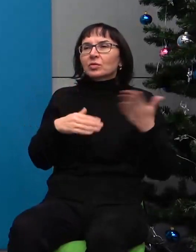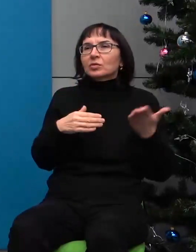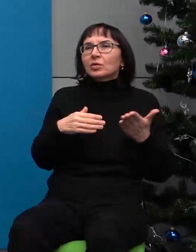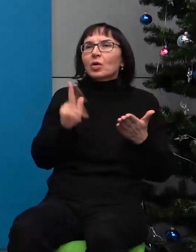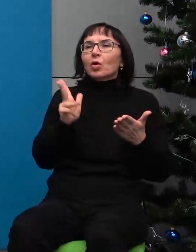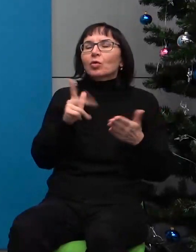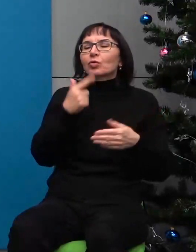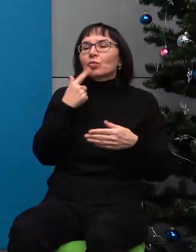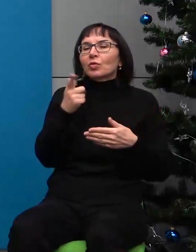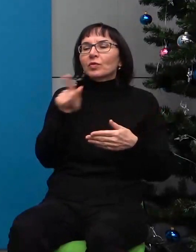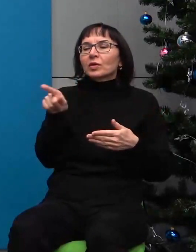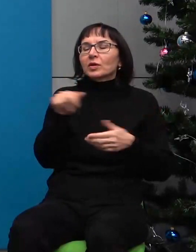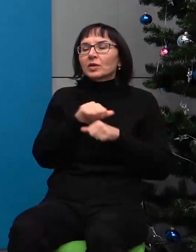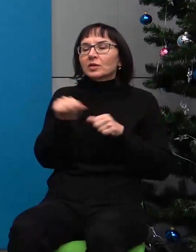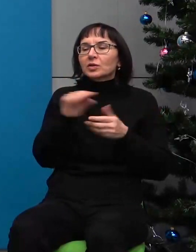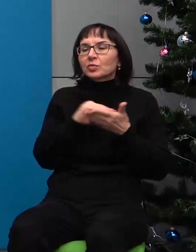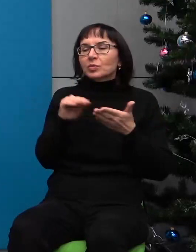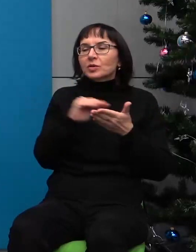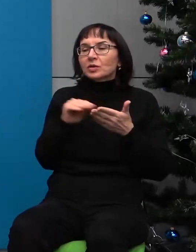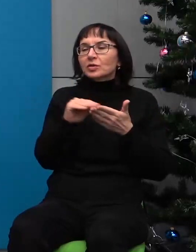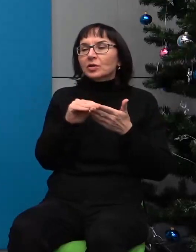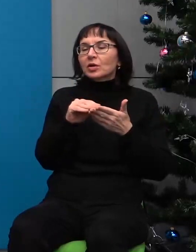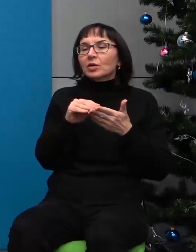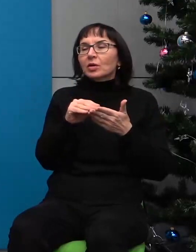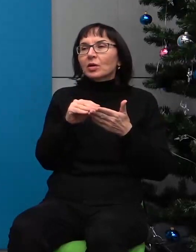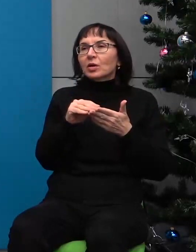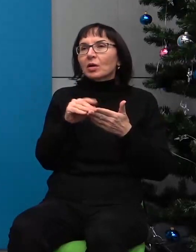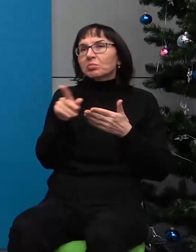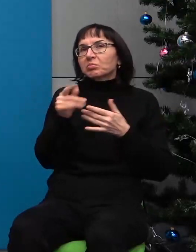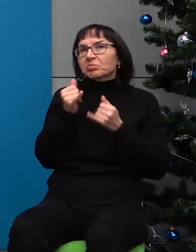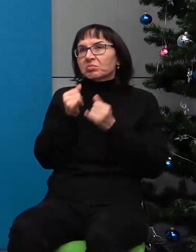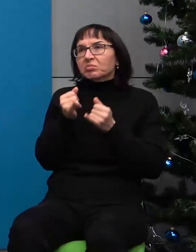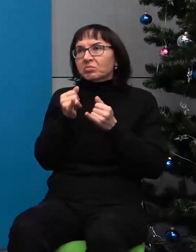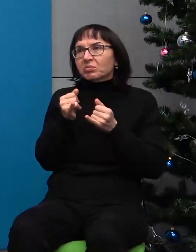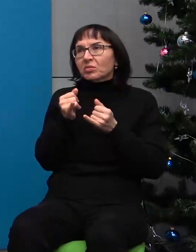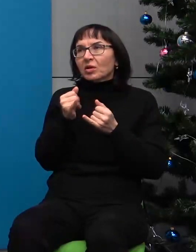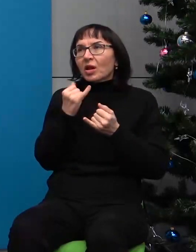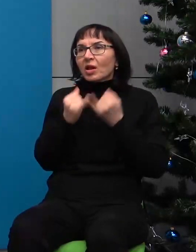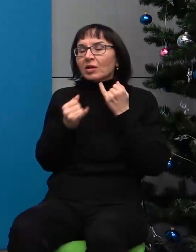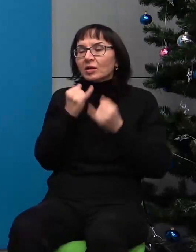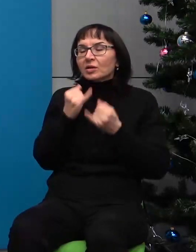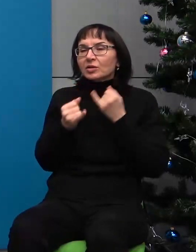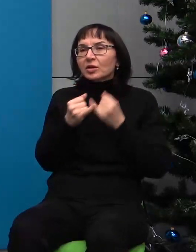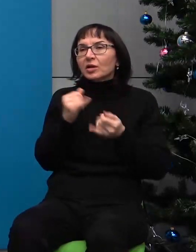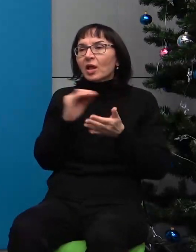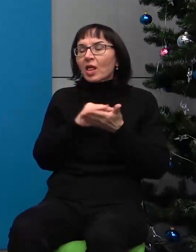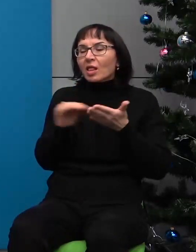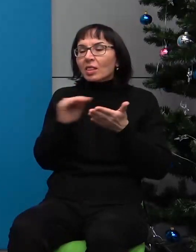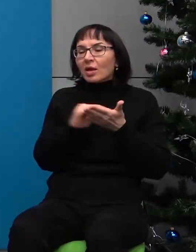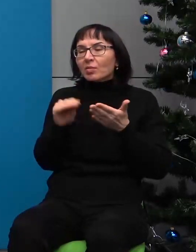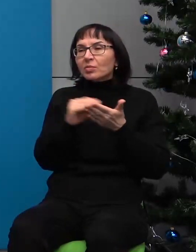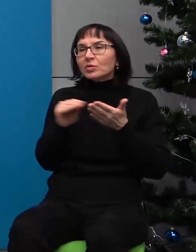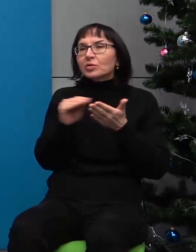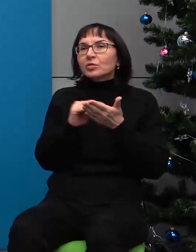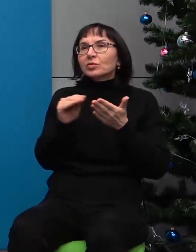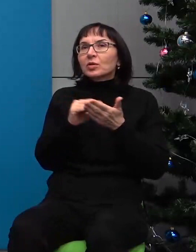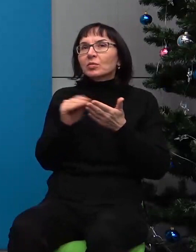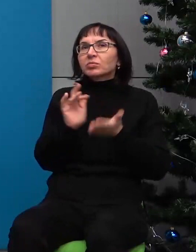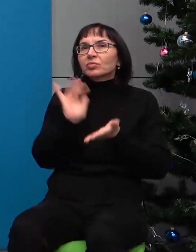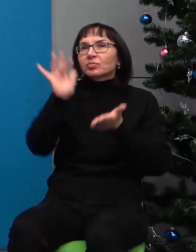że piszesz książki, jak ktoś jest stolarzem, to robi meble. Jak do niego zadzwonię w środku nocy, żeby jechać do Kuala Lumpu,